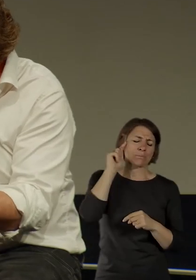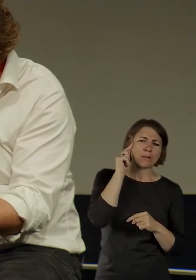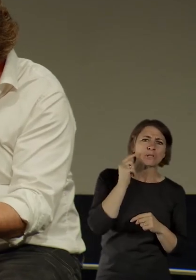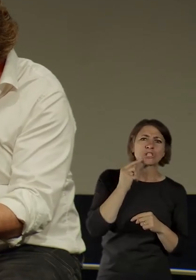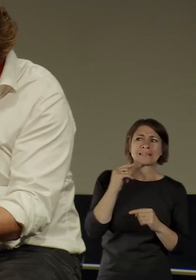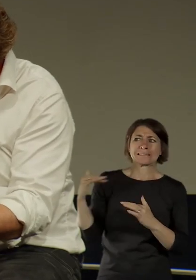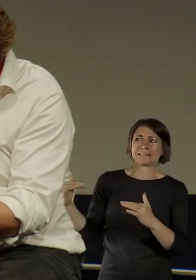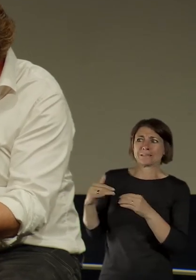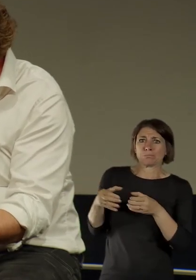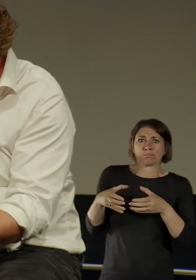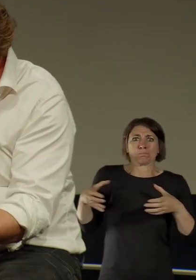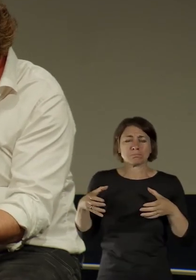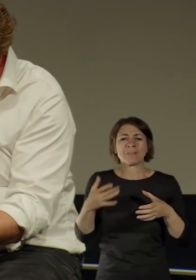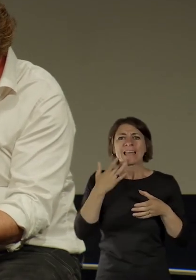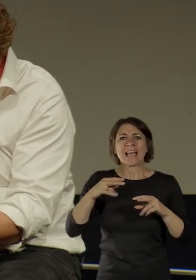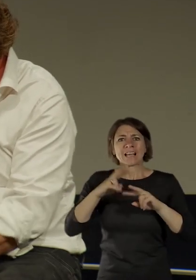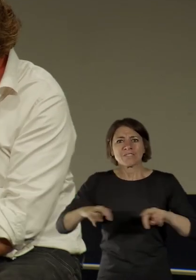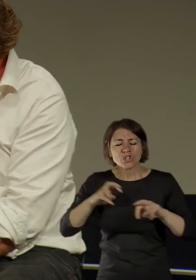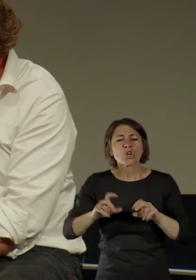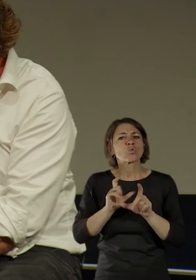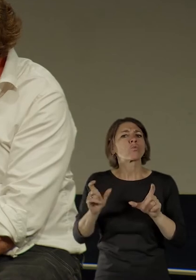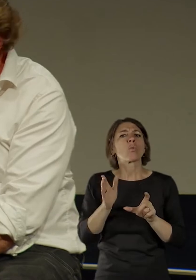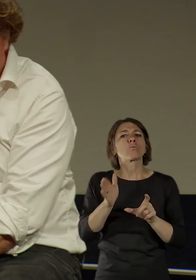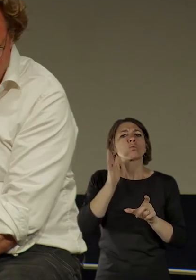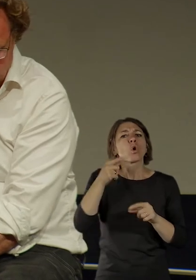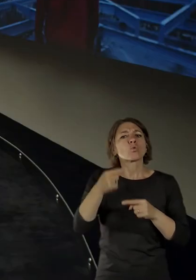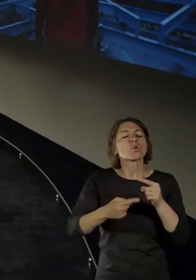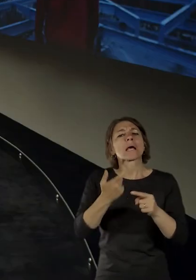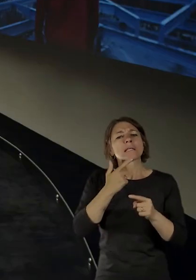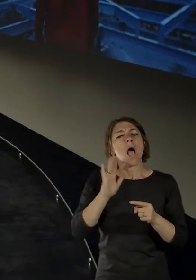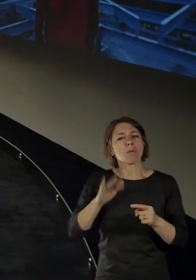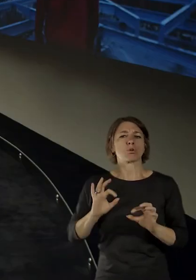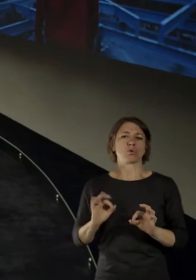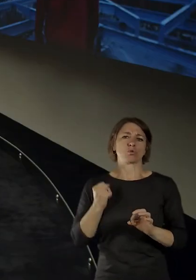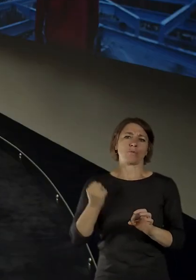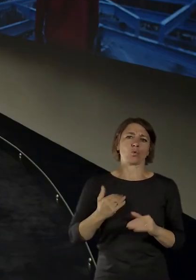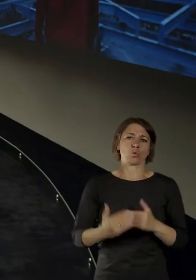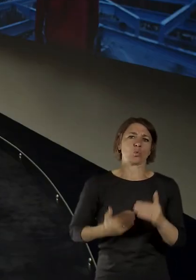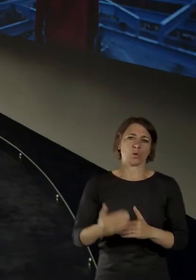aby se to dalo zvládnout. Děkuju. Pane Fišere, jak se na to díváte Vy?